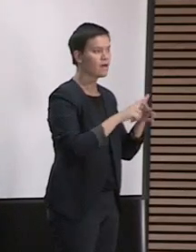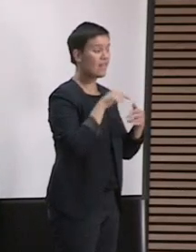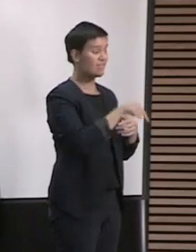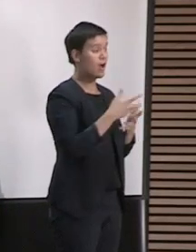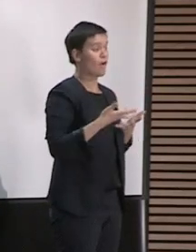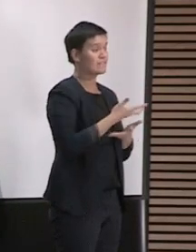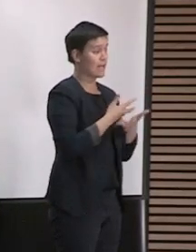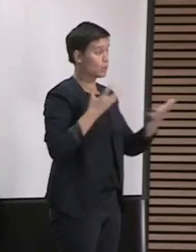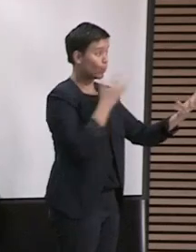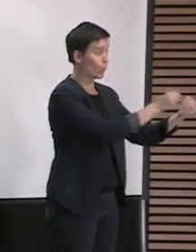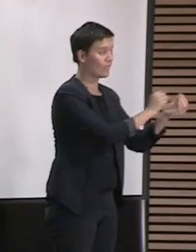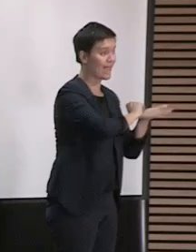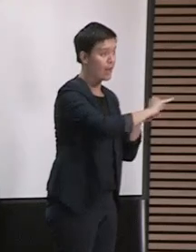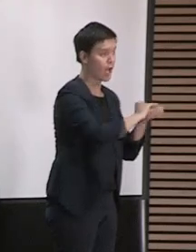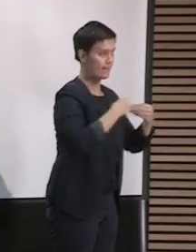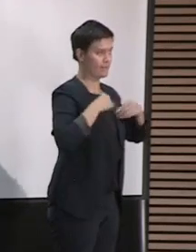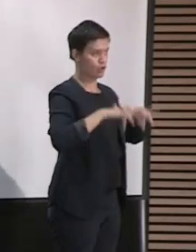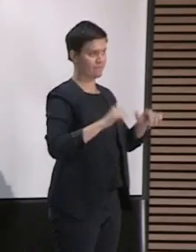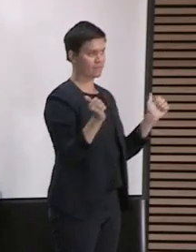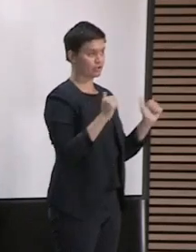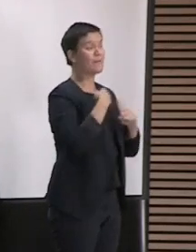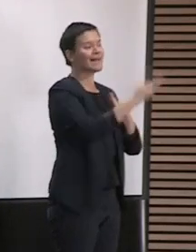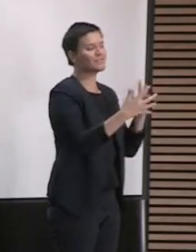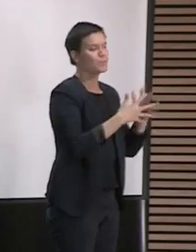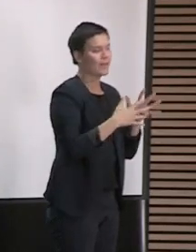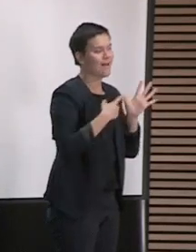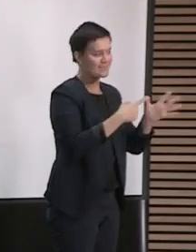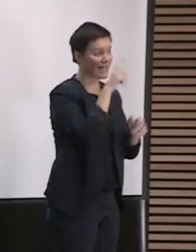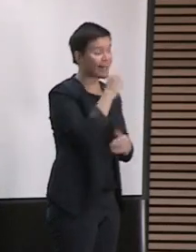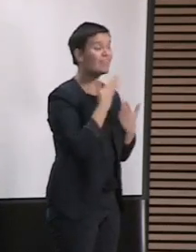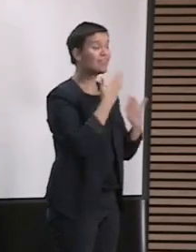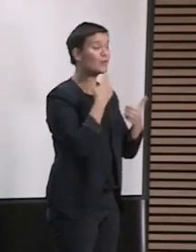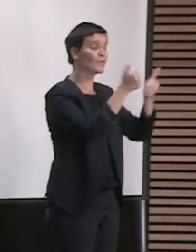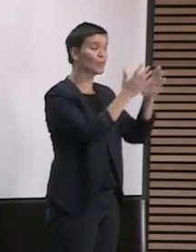pahure ake nei me nga apiha e rua mai i te Manatu o. Te